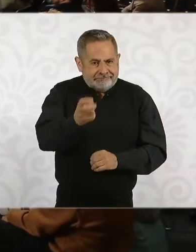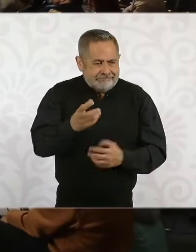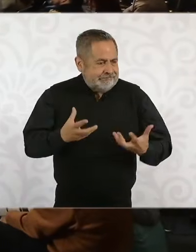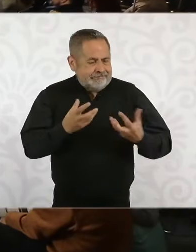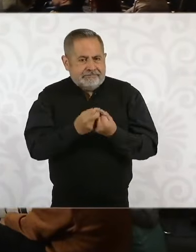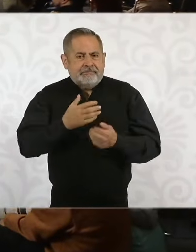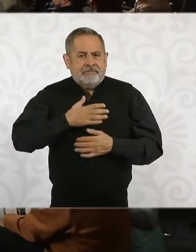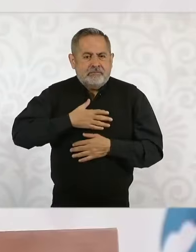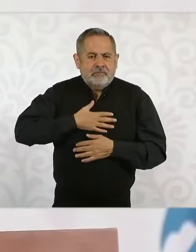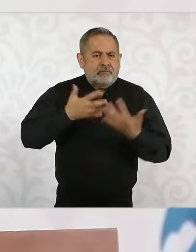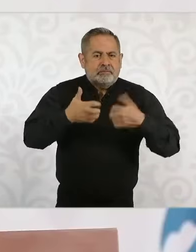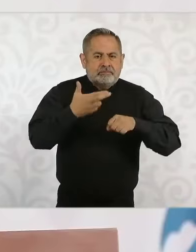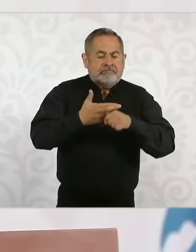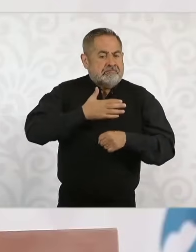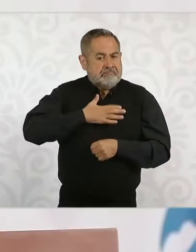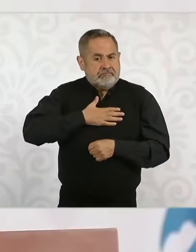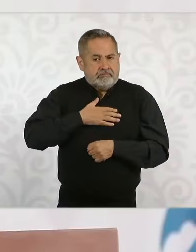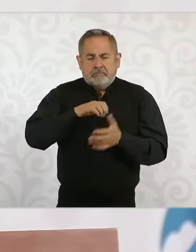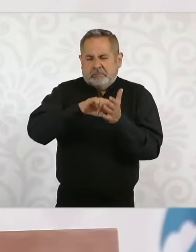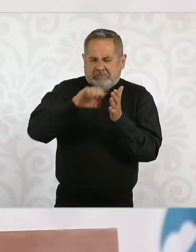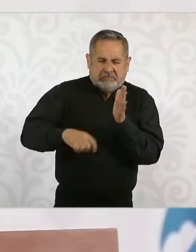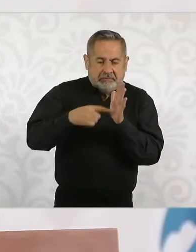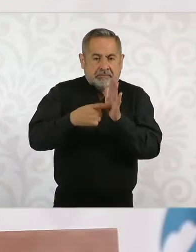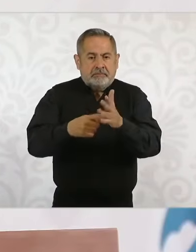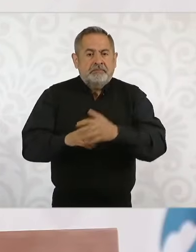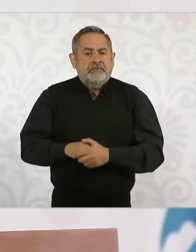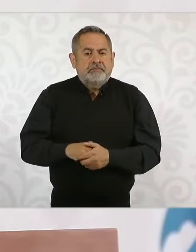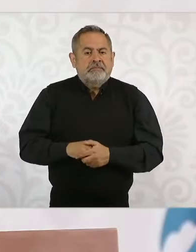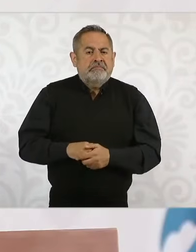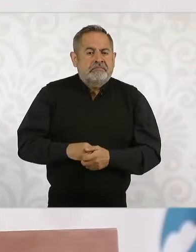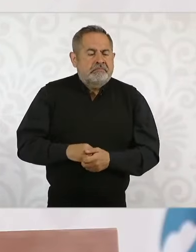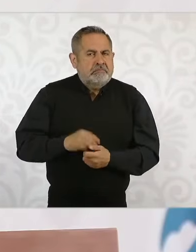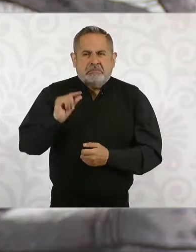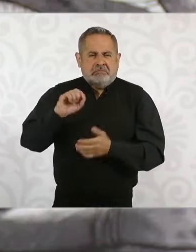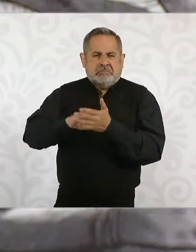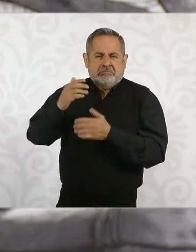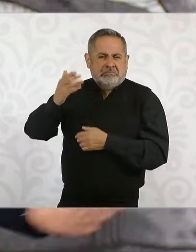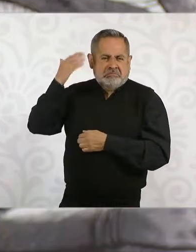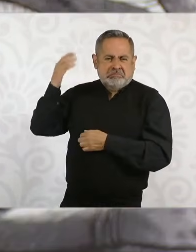Bristol Myers Squip. Solo para darles un ejemplo, hace mucho tiempo, antes de de facilitar todos